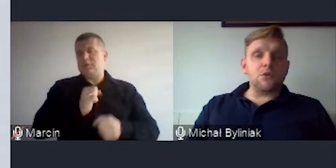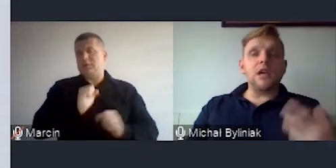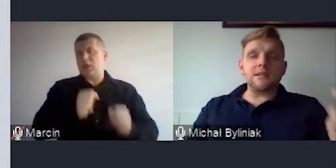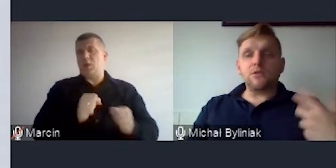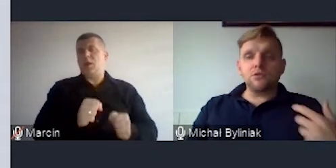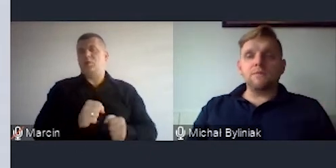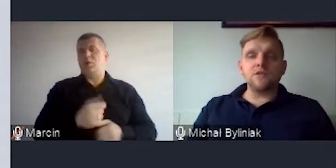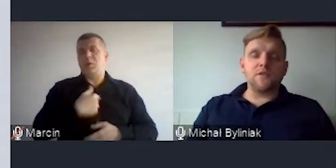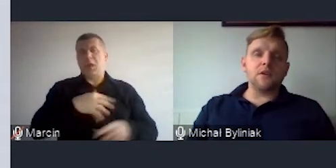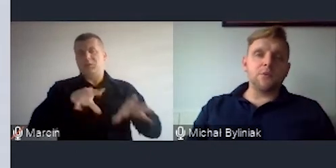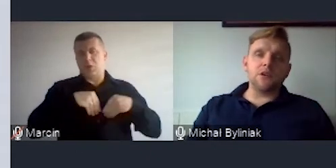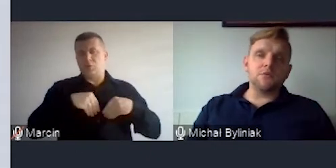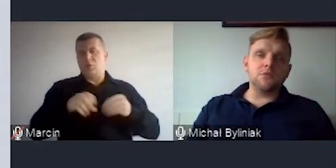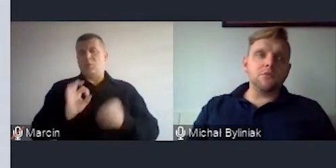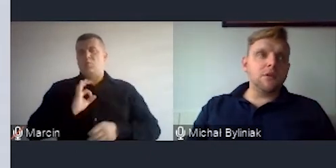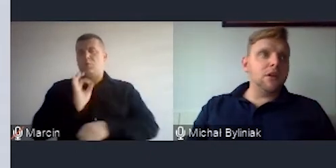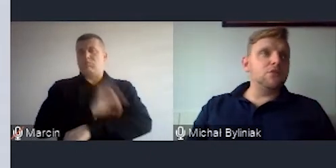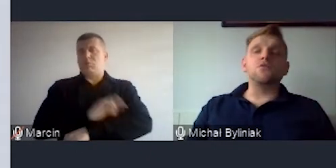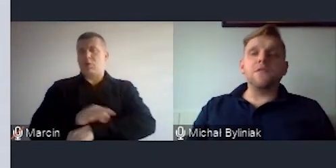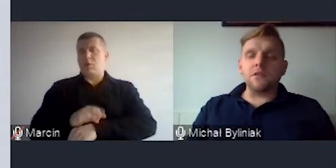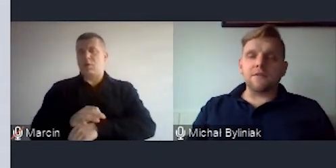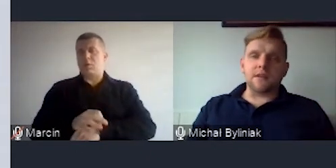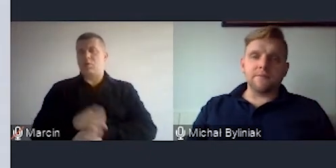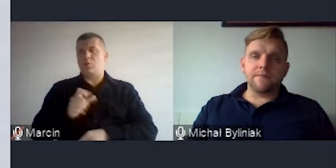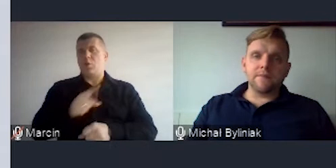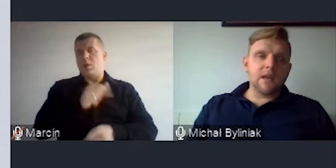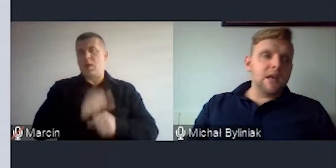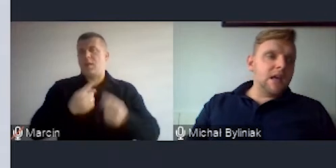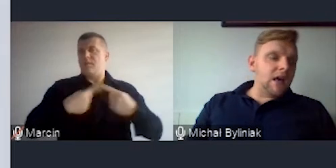którą ja zatrudniam do swojego projektu, to już wykonawca.